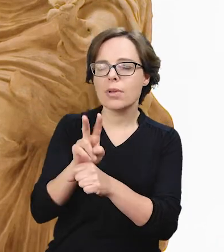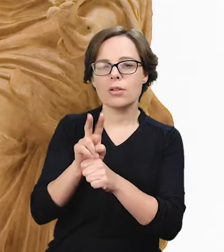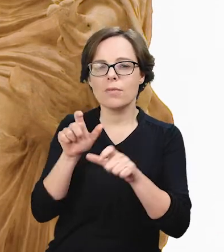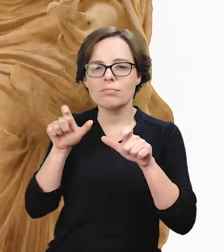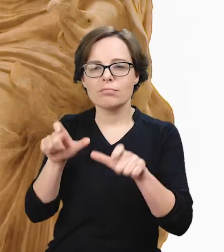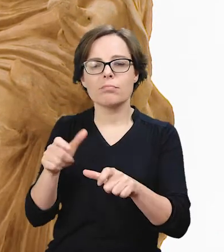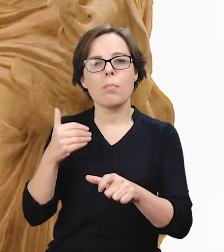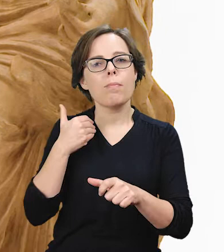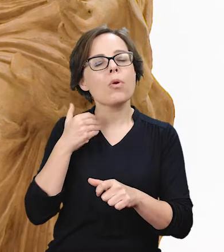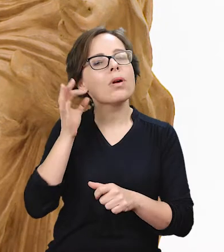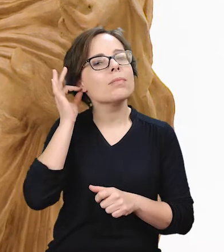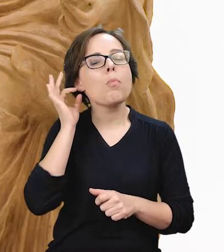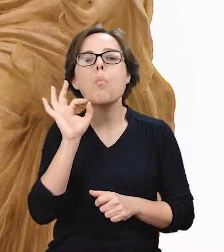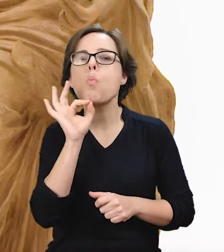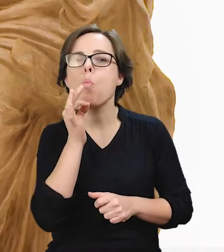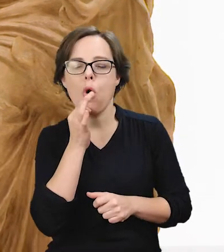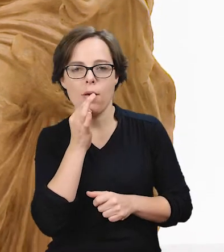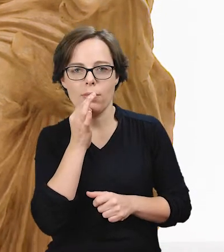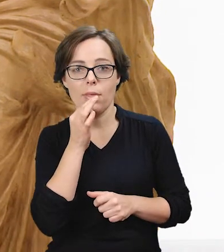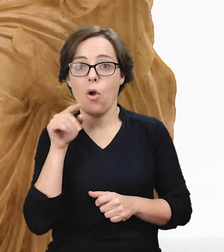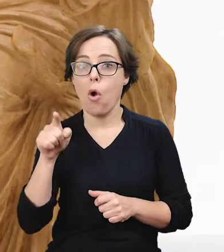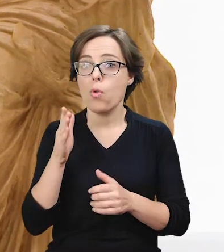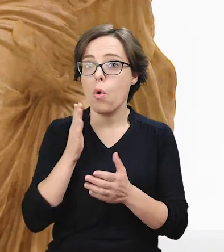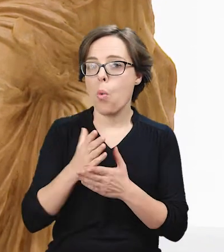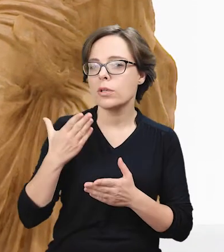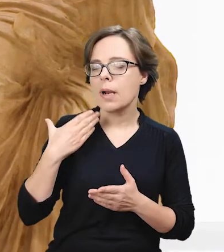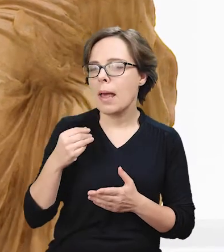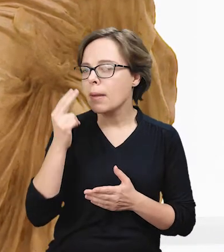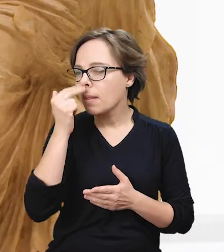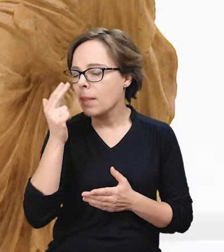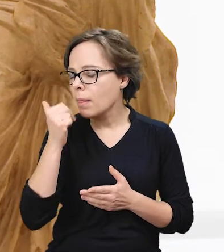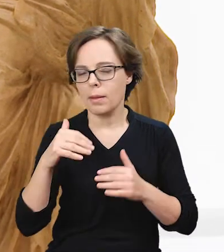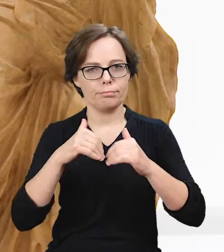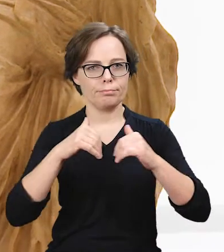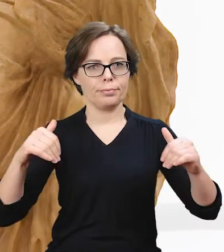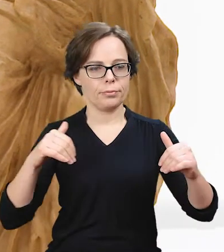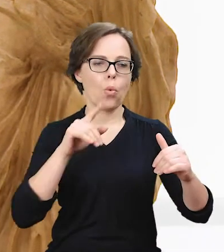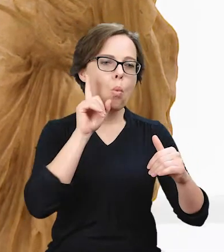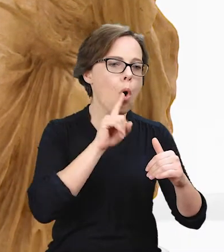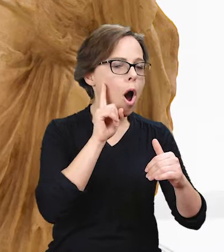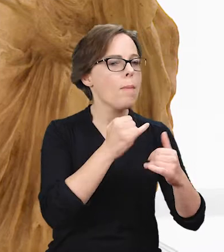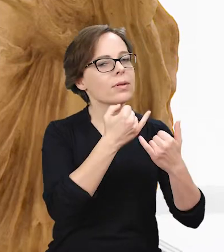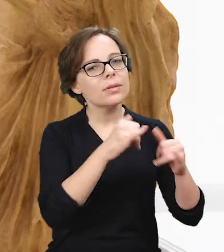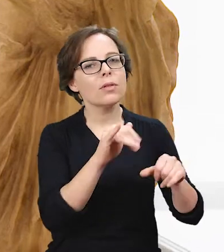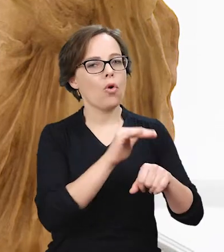które od wczesnego wieku odseparowywano od chłopców i mężczyzn spoza domu rodzinnego,